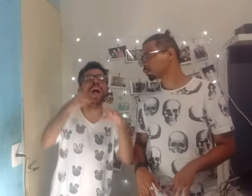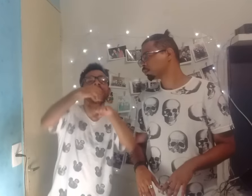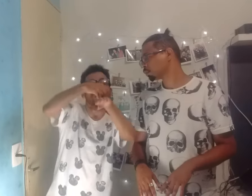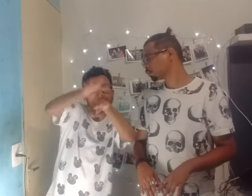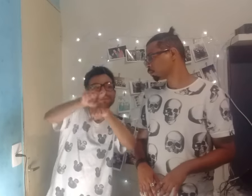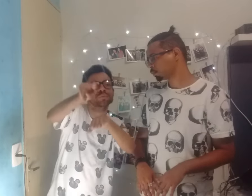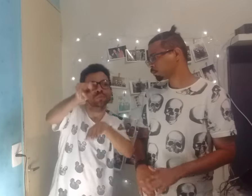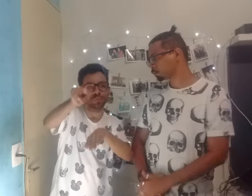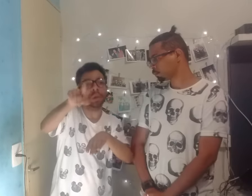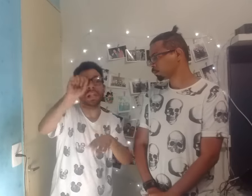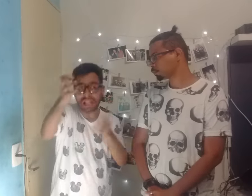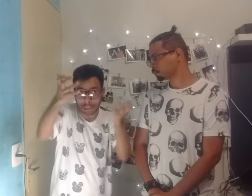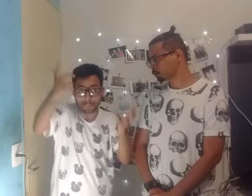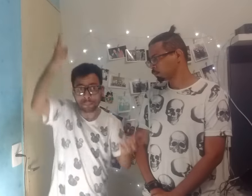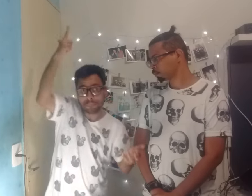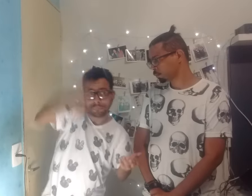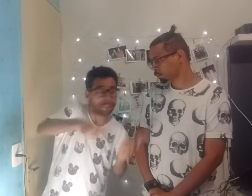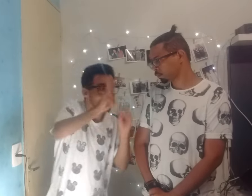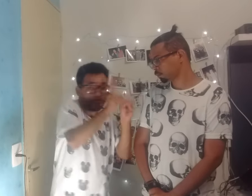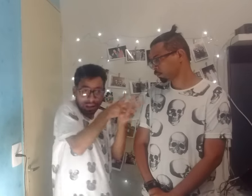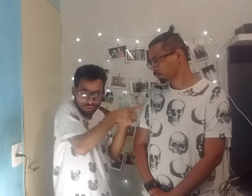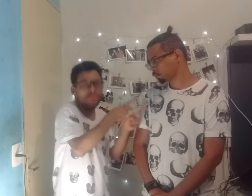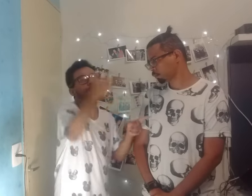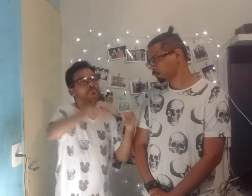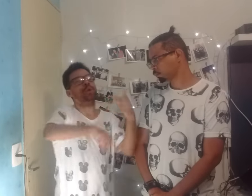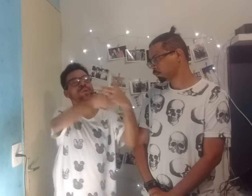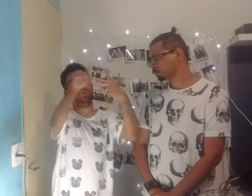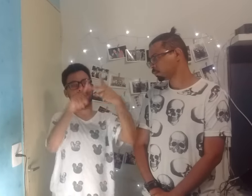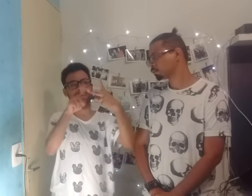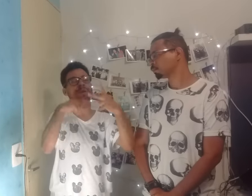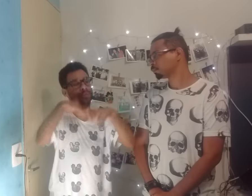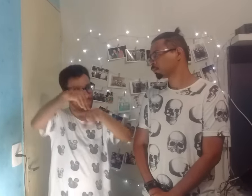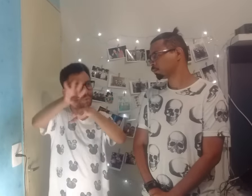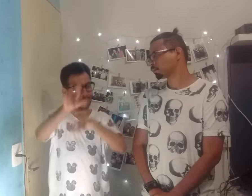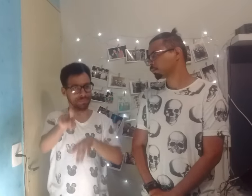eu e ele dica você , querem de novo sempre ele ,segunda ...